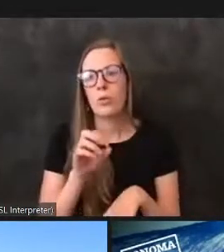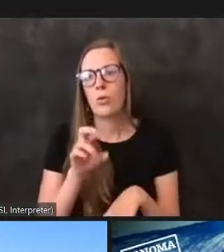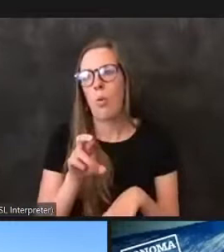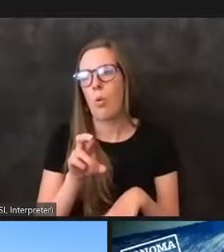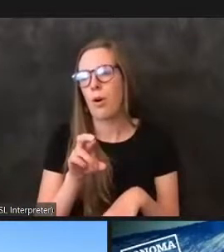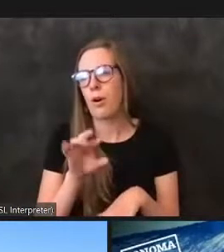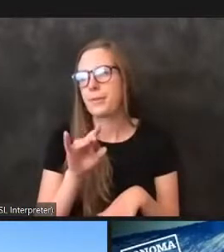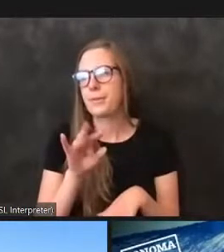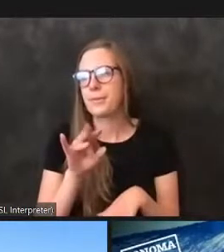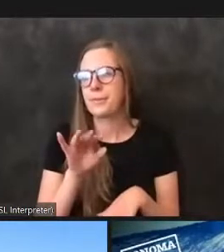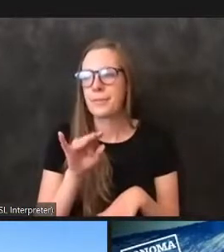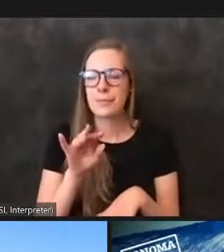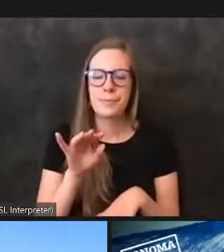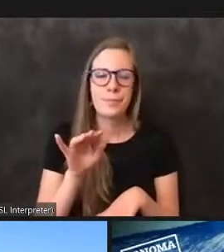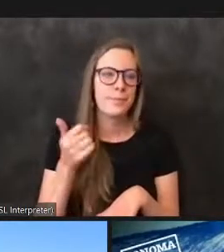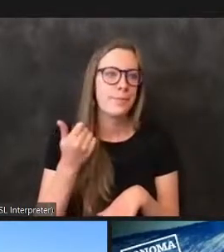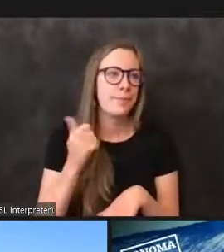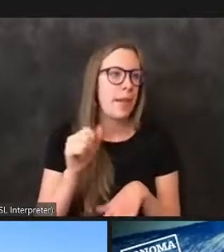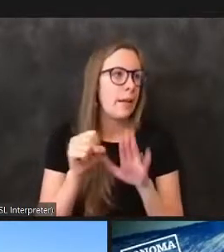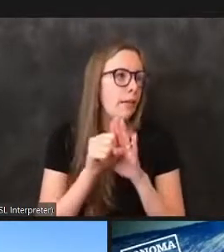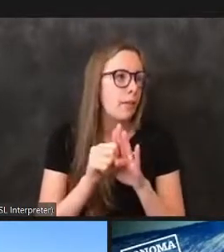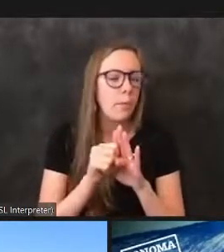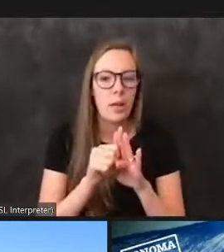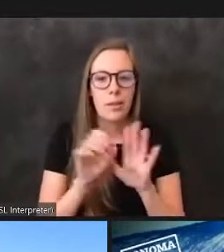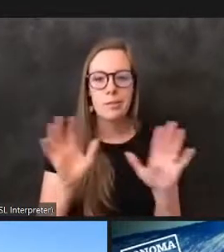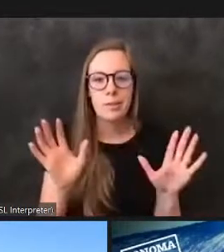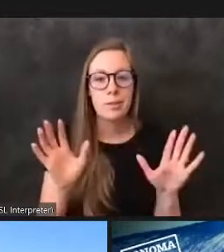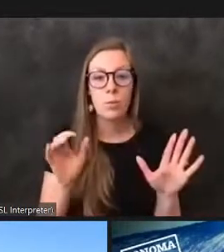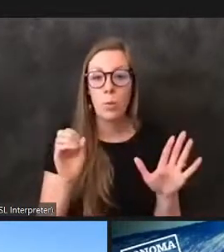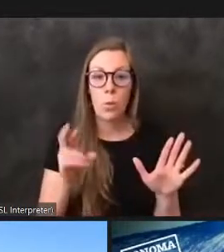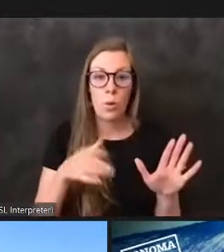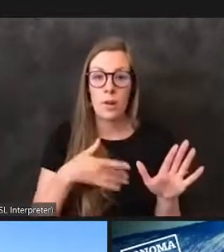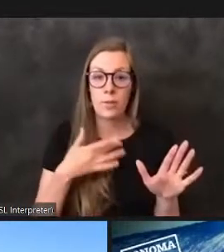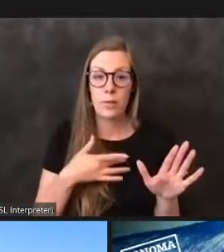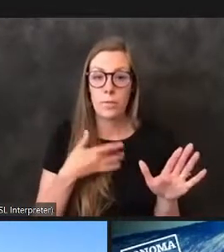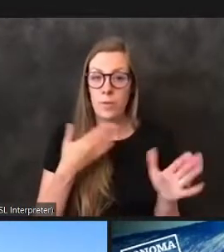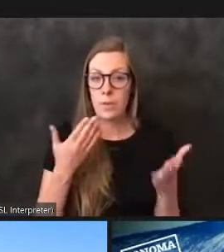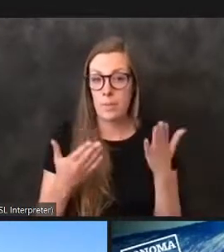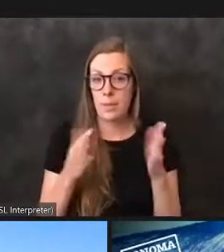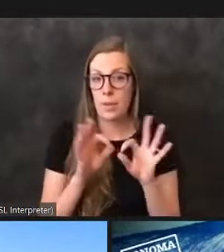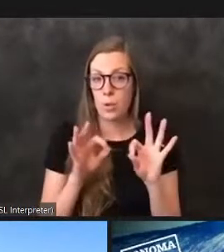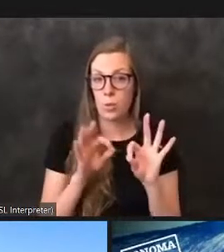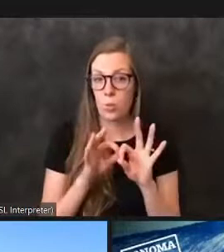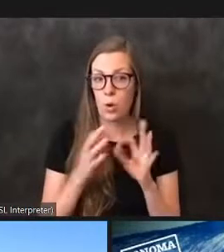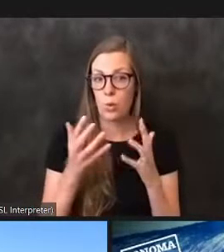o se sienten que tienen cualquier síntoma no solutos o simplemente que vale la pena